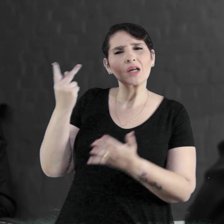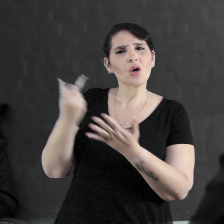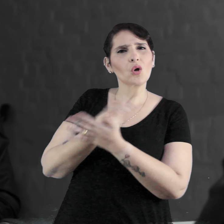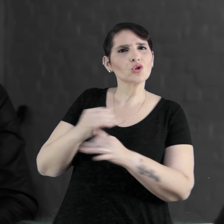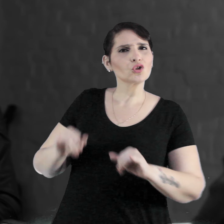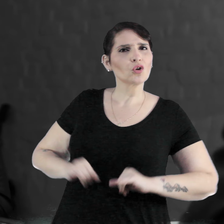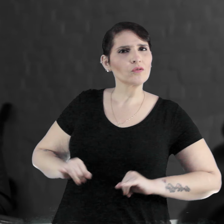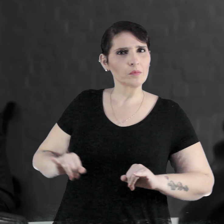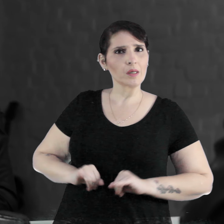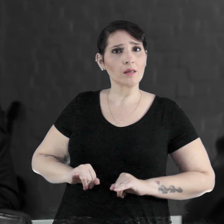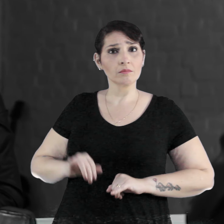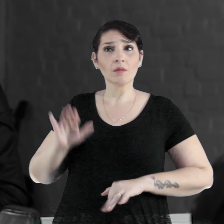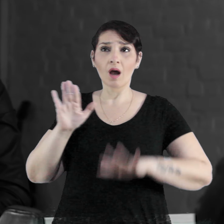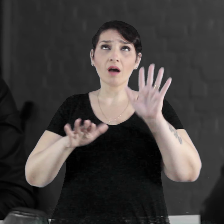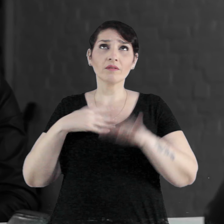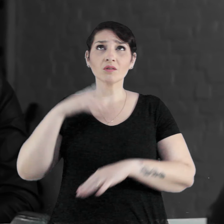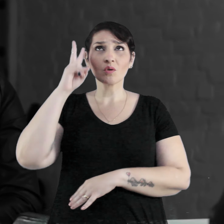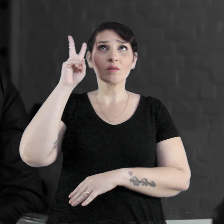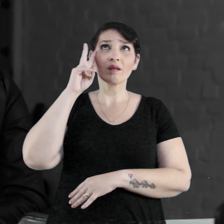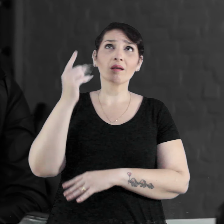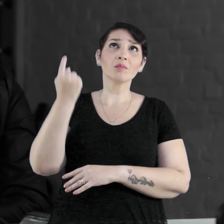e muitas vezes nos lembramos dele.